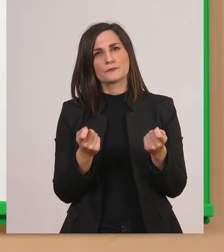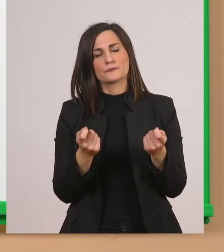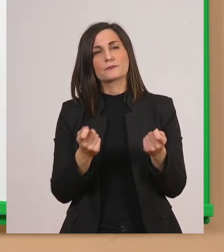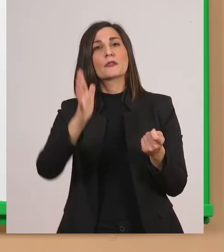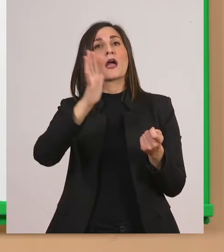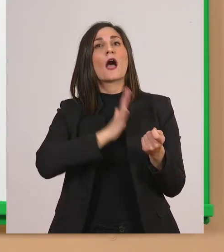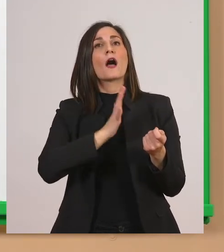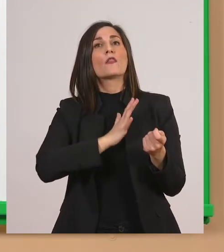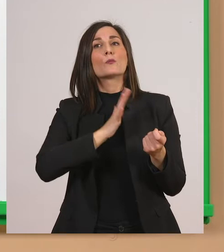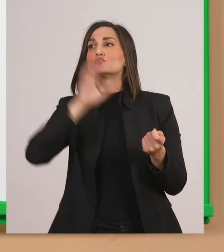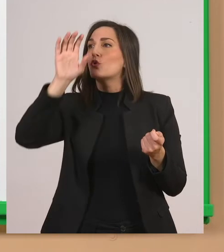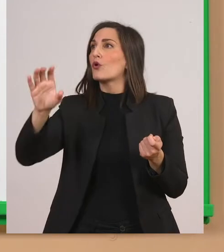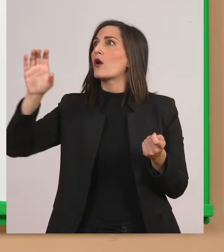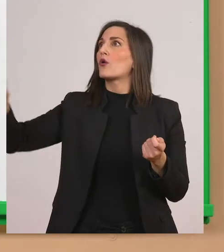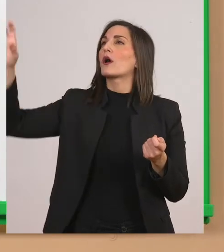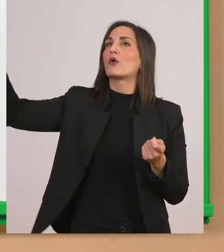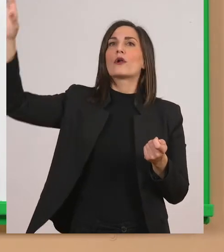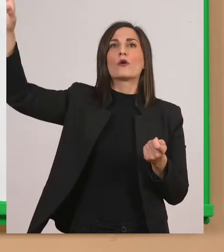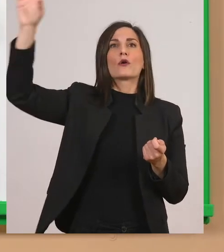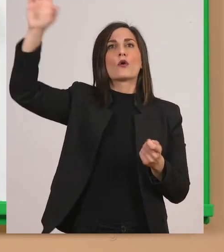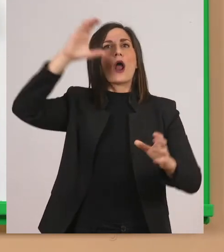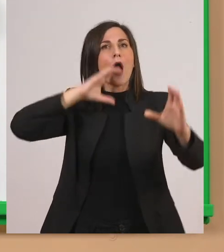με άλλους ανθρώπους.